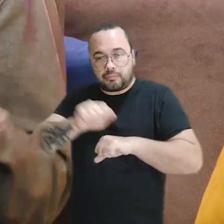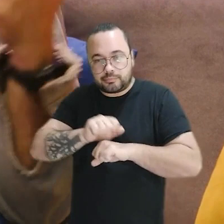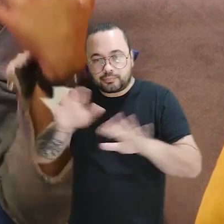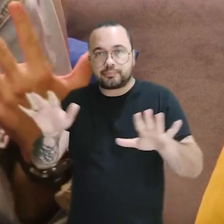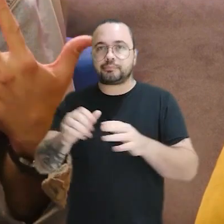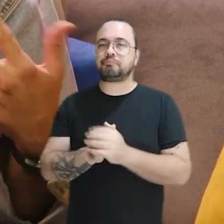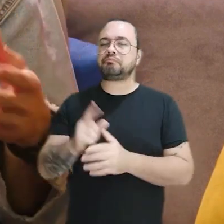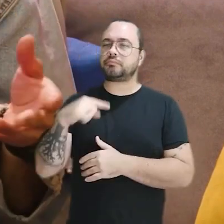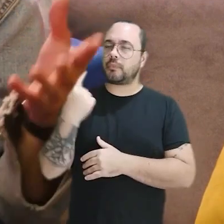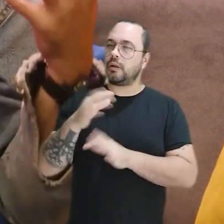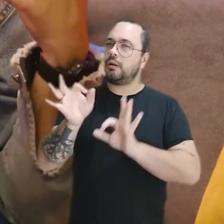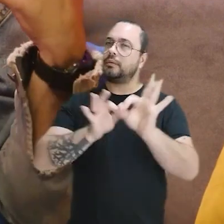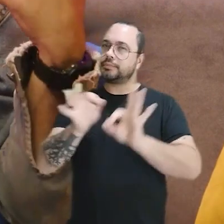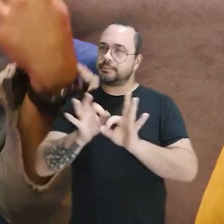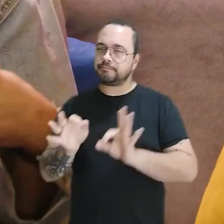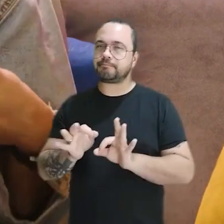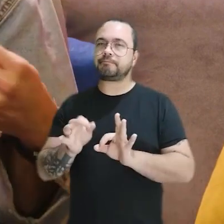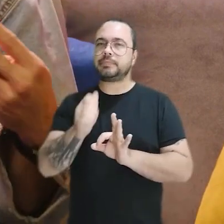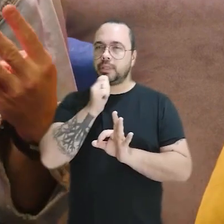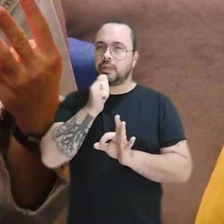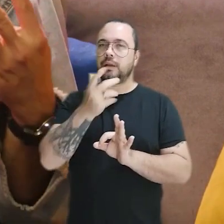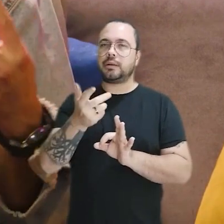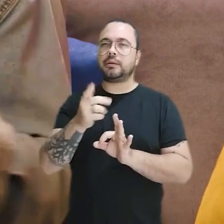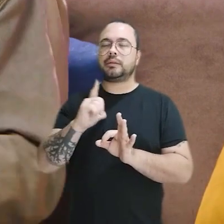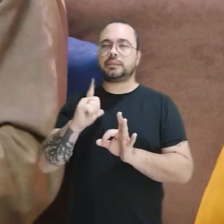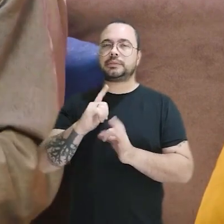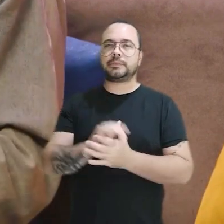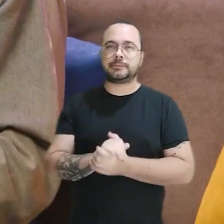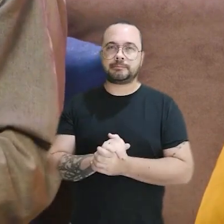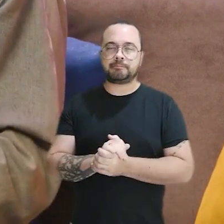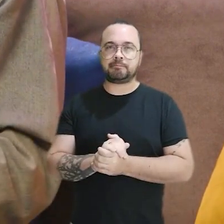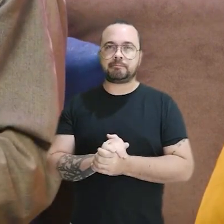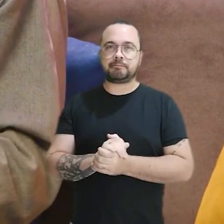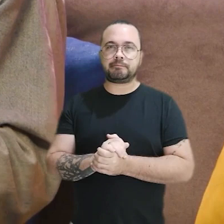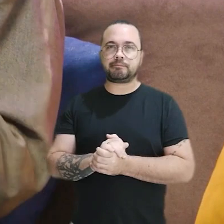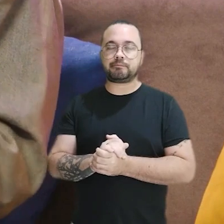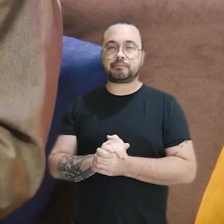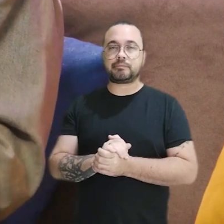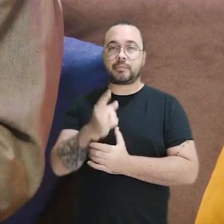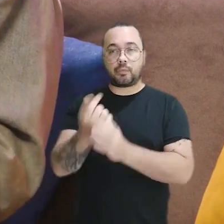Uma pré-venda, essa pré-venda aconteceu, né, um catarse e o... E aí, nasceu a história do Demerval,